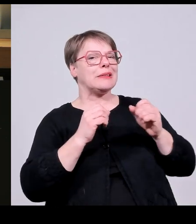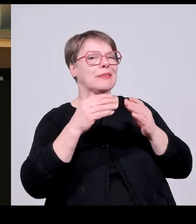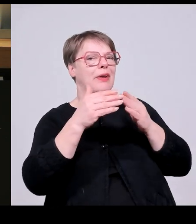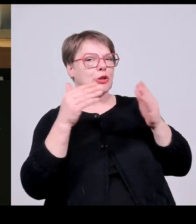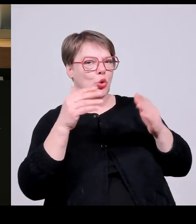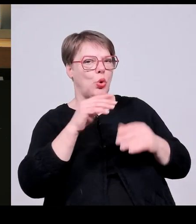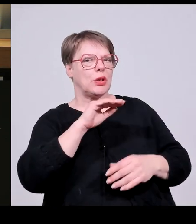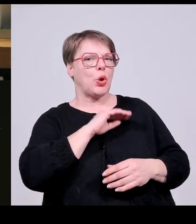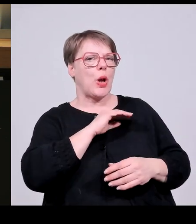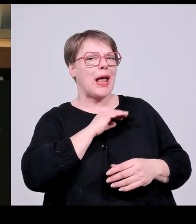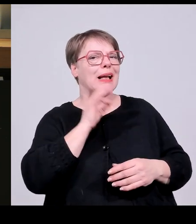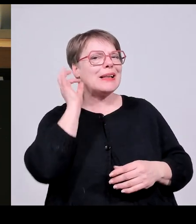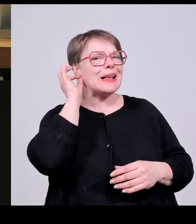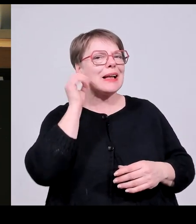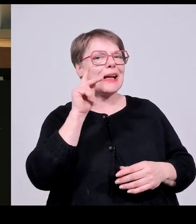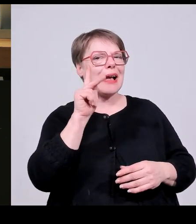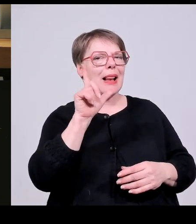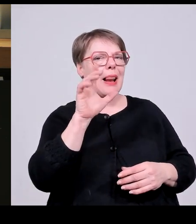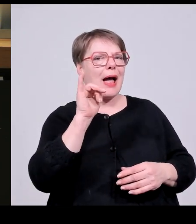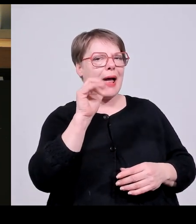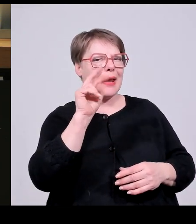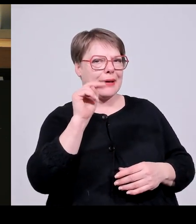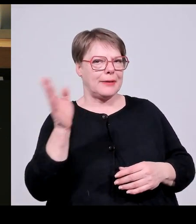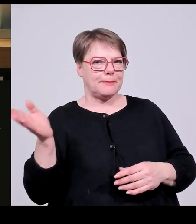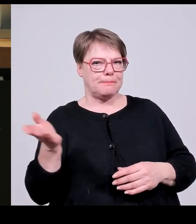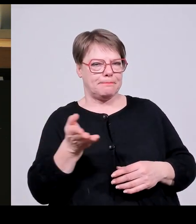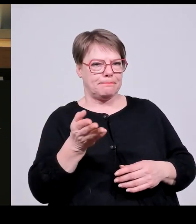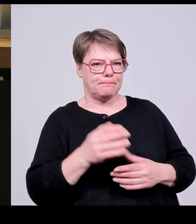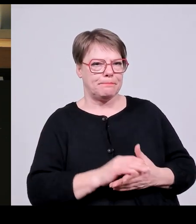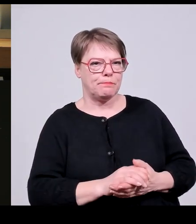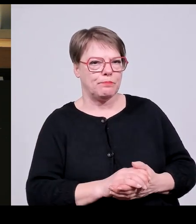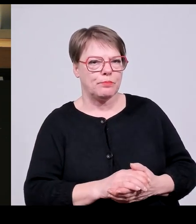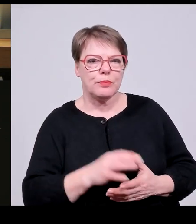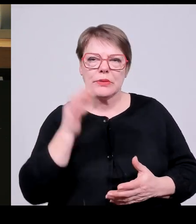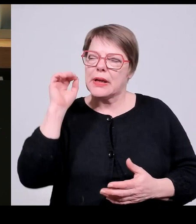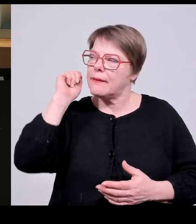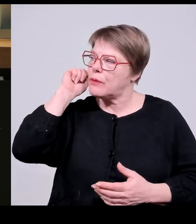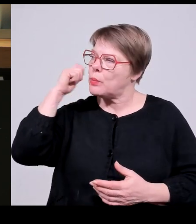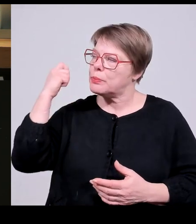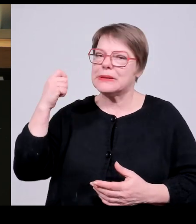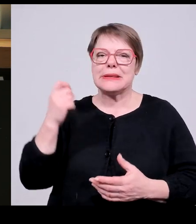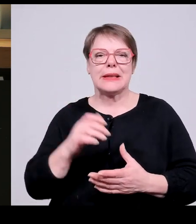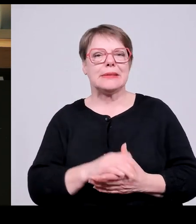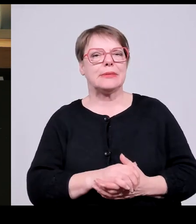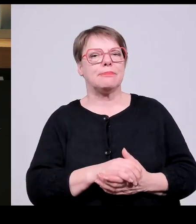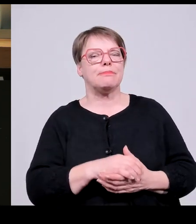der Landesbeamtinnen und Beamten sicherzustellen. Nun, dieses Ziel haben wir bereits seit 2016 in der